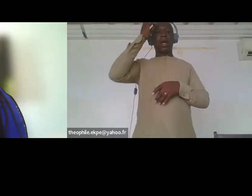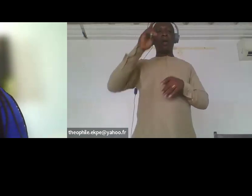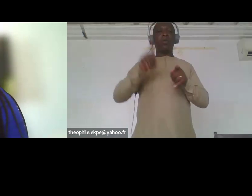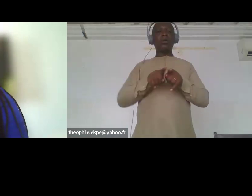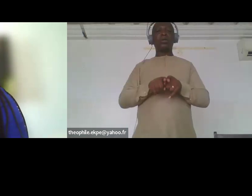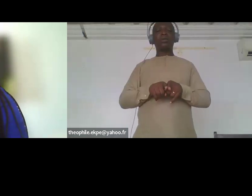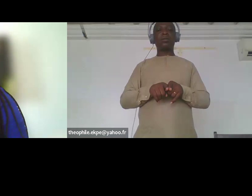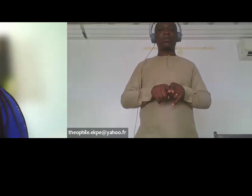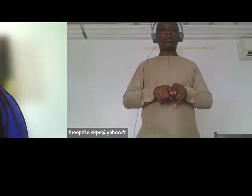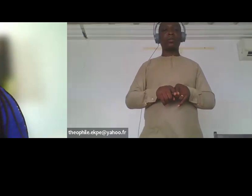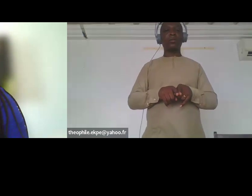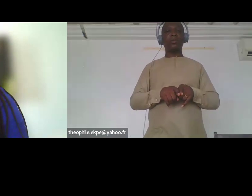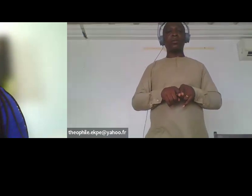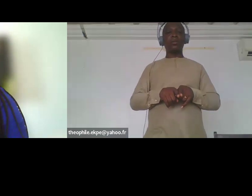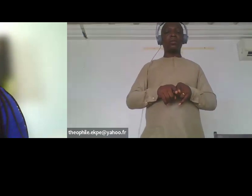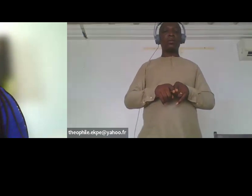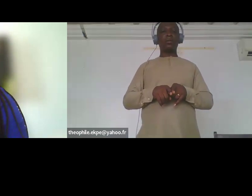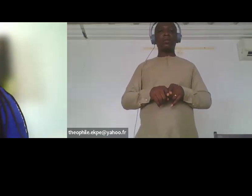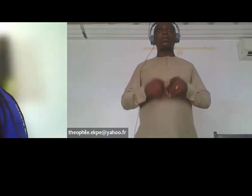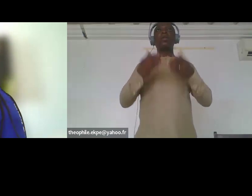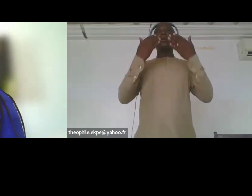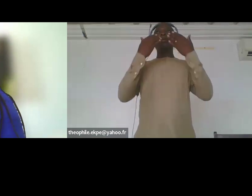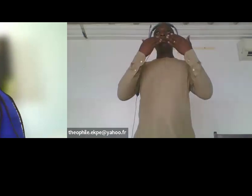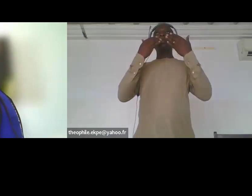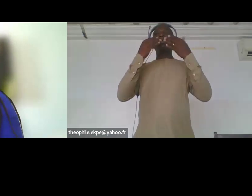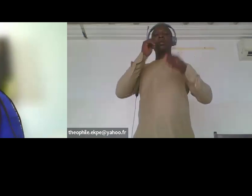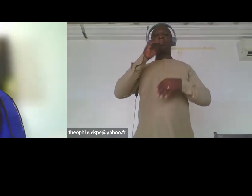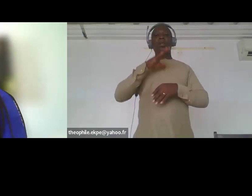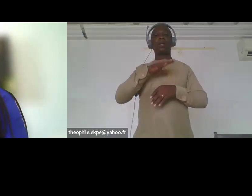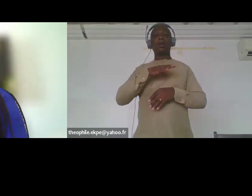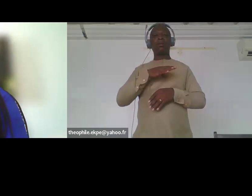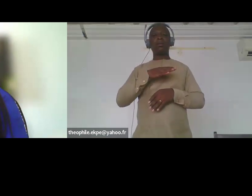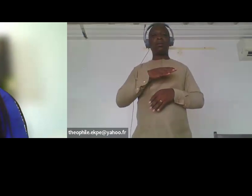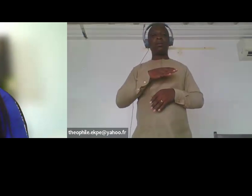aussi merci Jaba pour ces partages très concrets